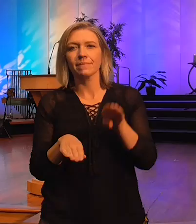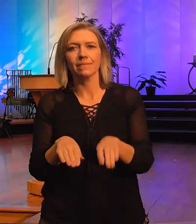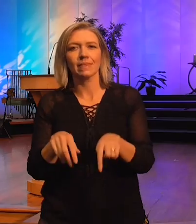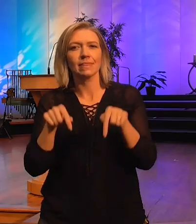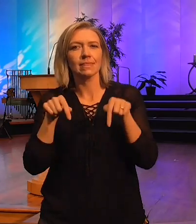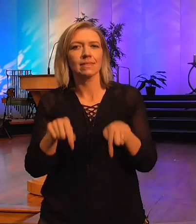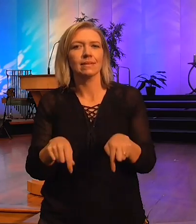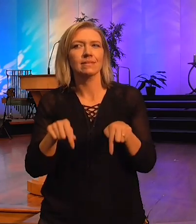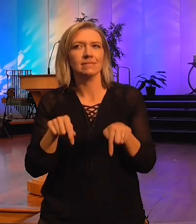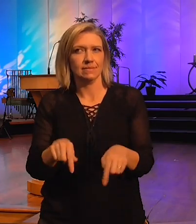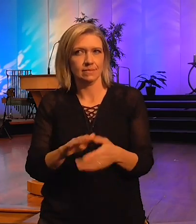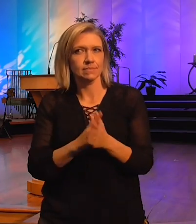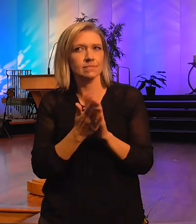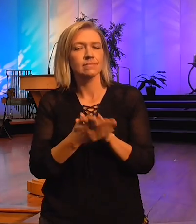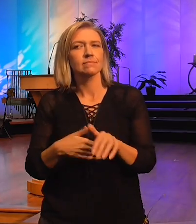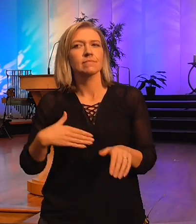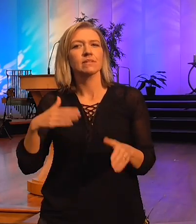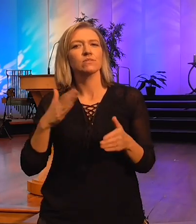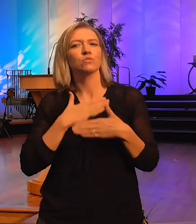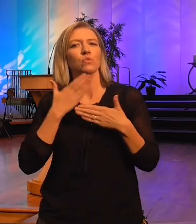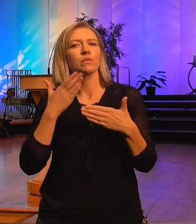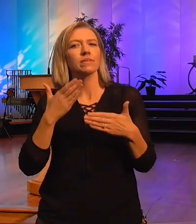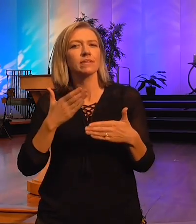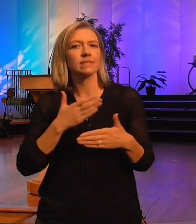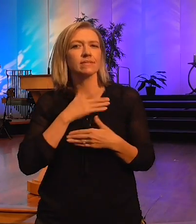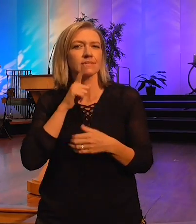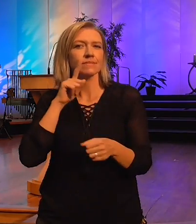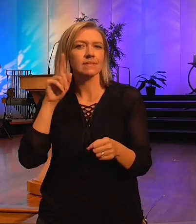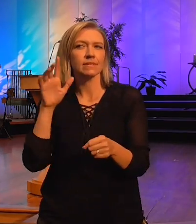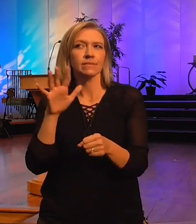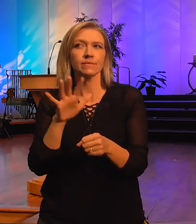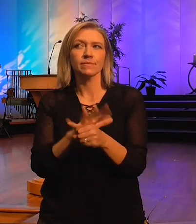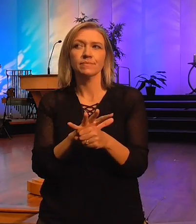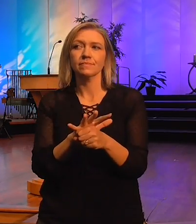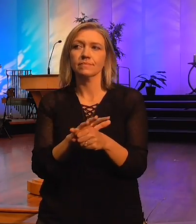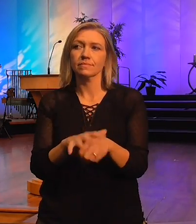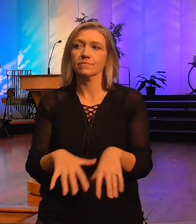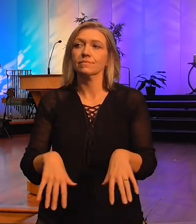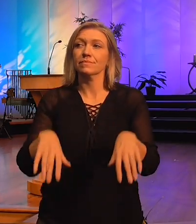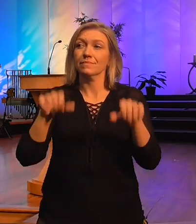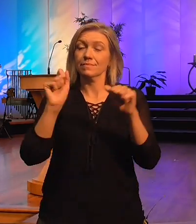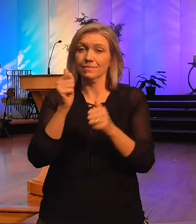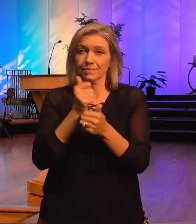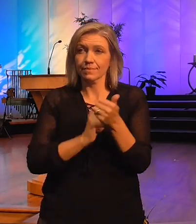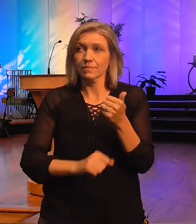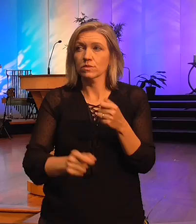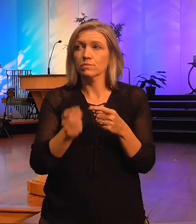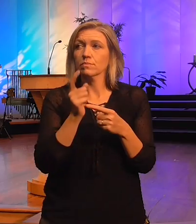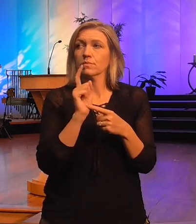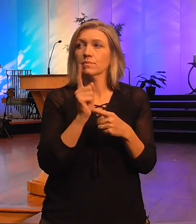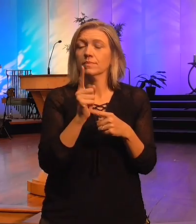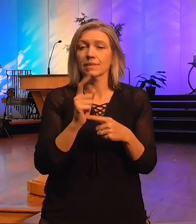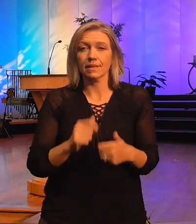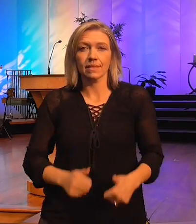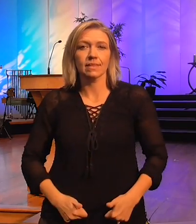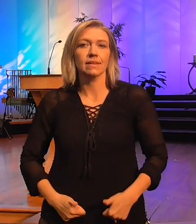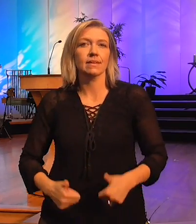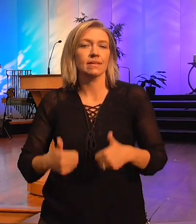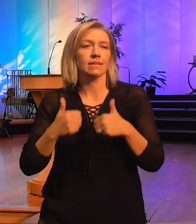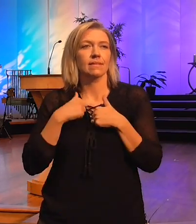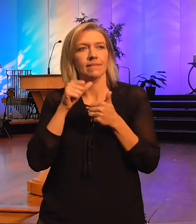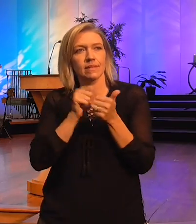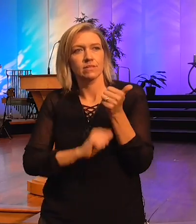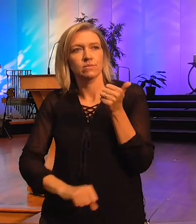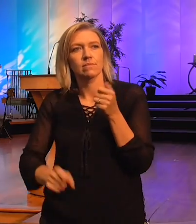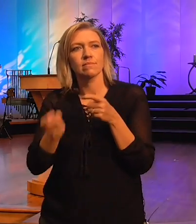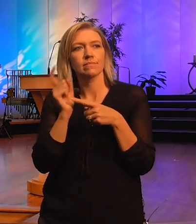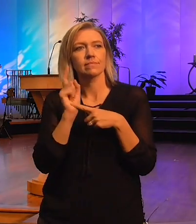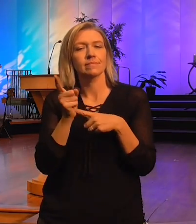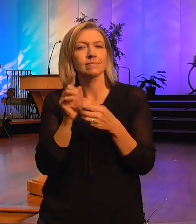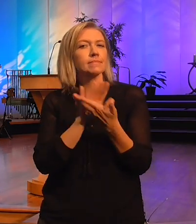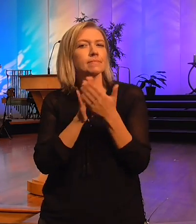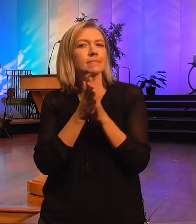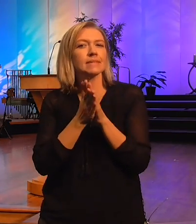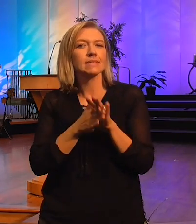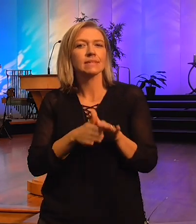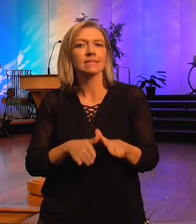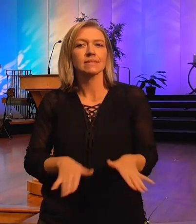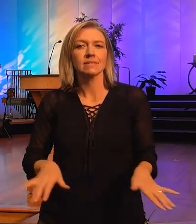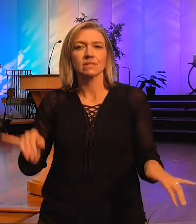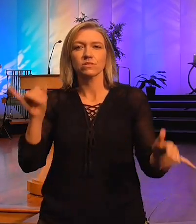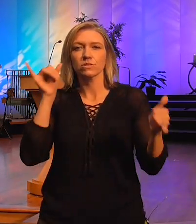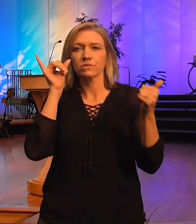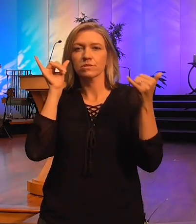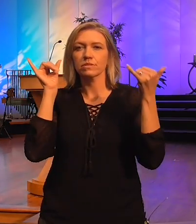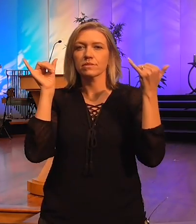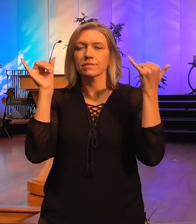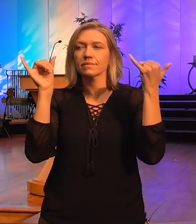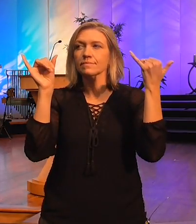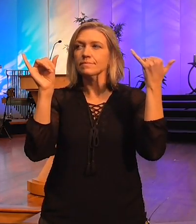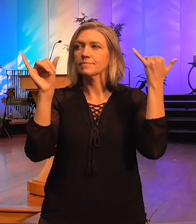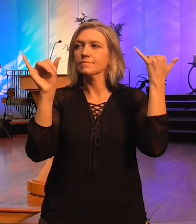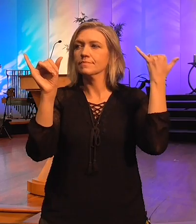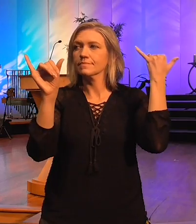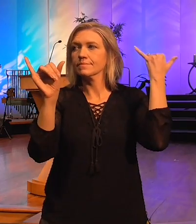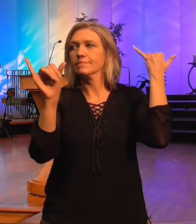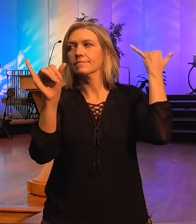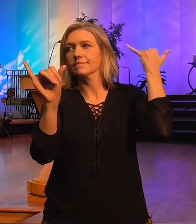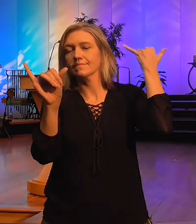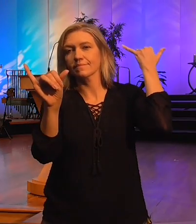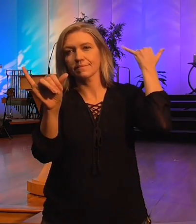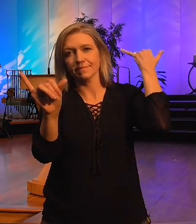que esta sea mi alegría y nosotros Toma cada momento y vive cada momento en eterno